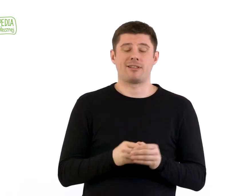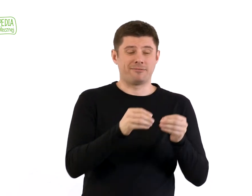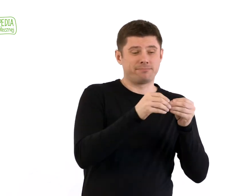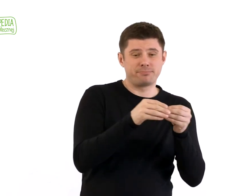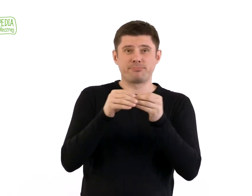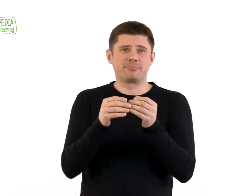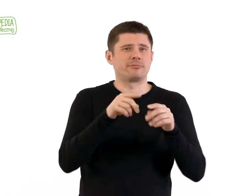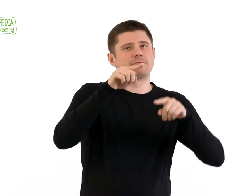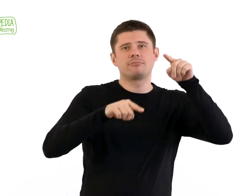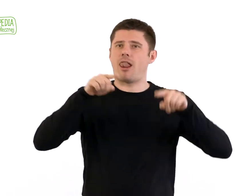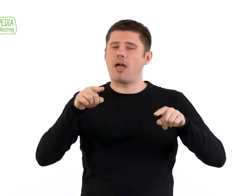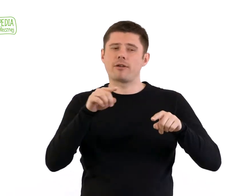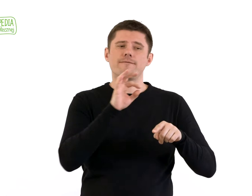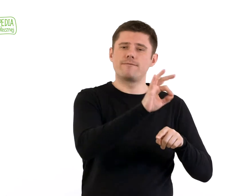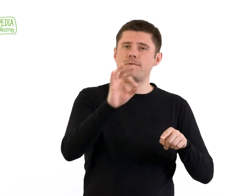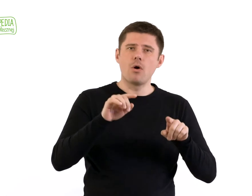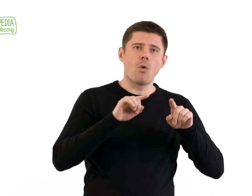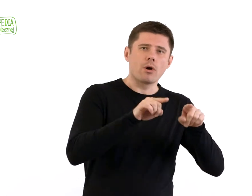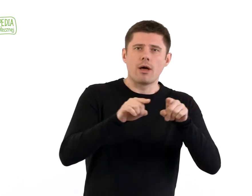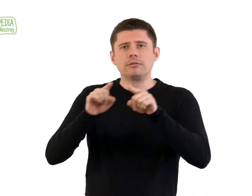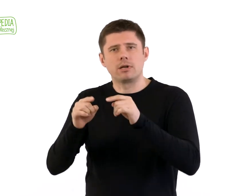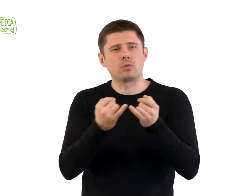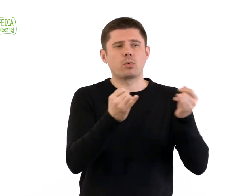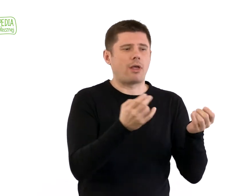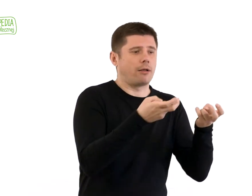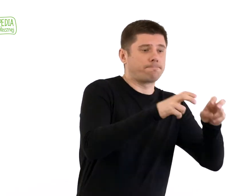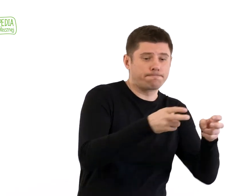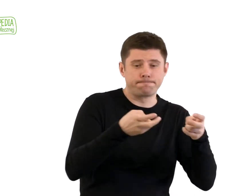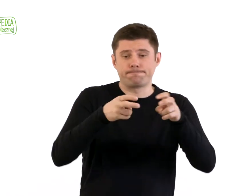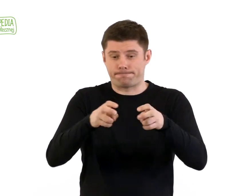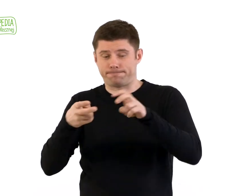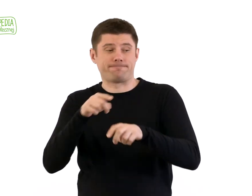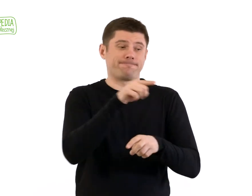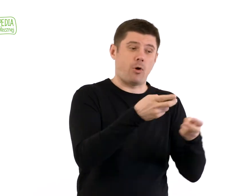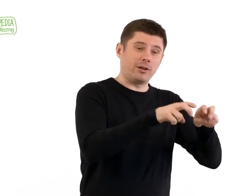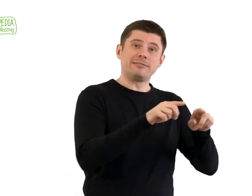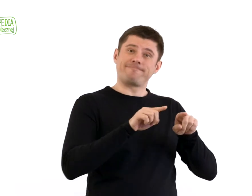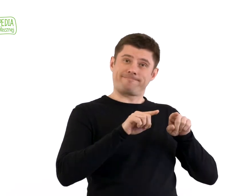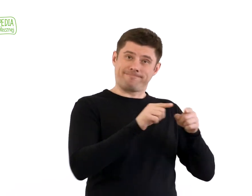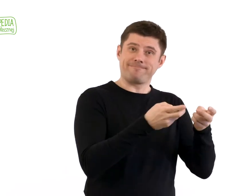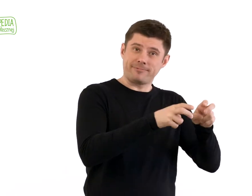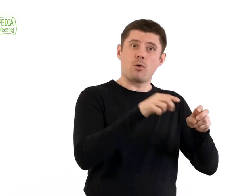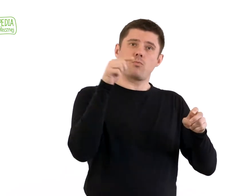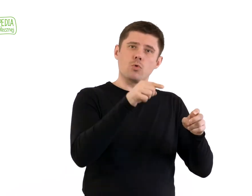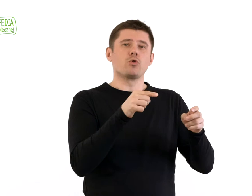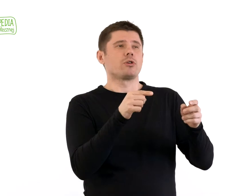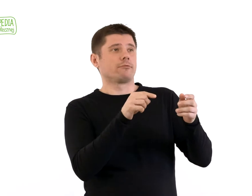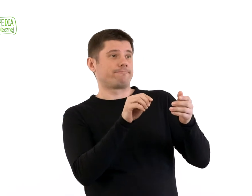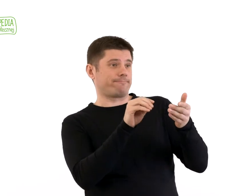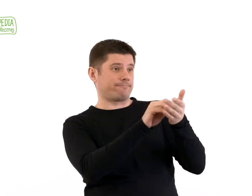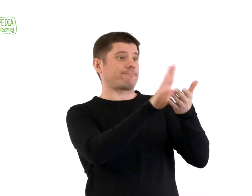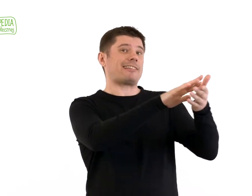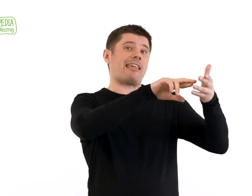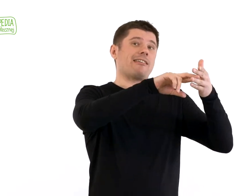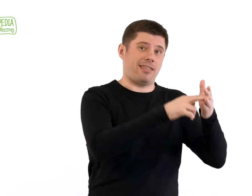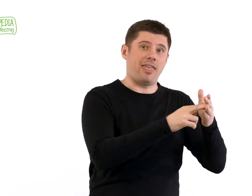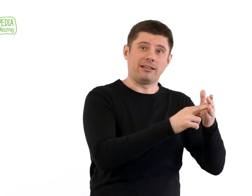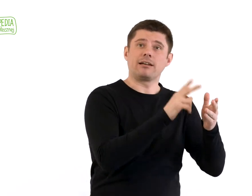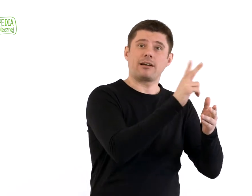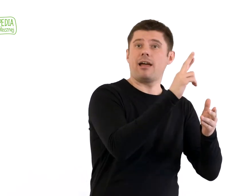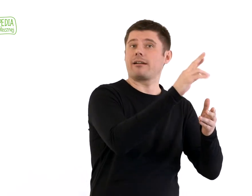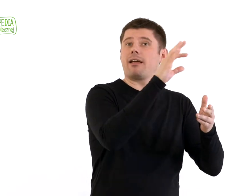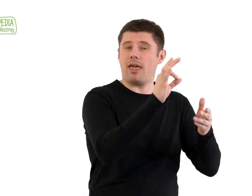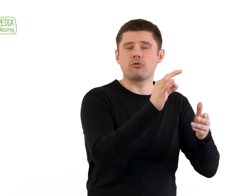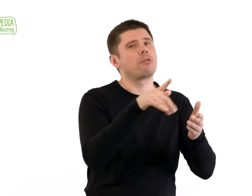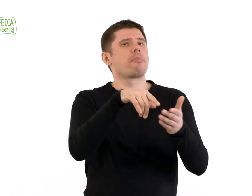Rodzaj składanych formularzy zależy od tego, czy starająca się o status organizacja musiała po swoim utworzeniu zarejestrować się w Krajowym Rejestrze Sądowym,